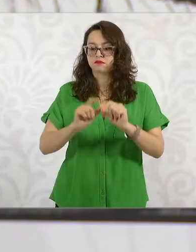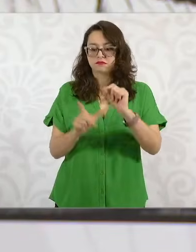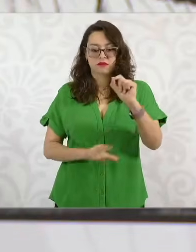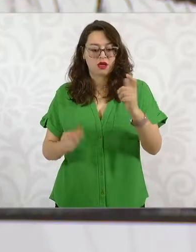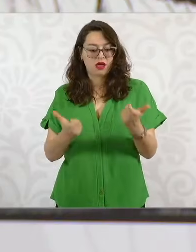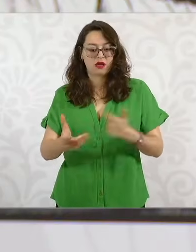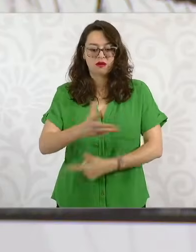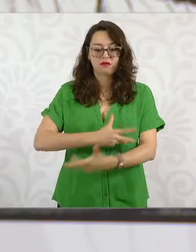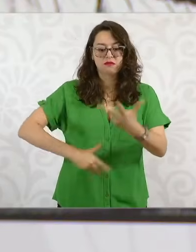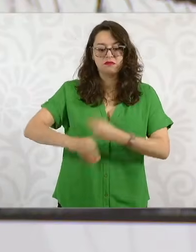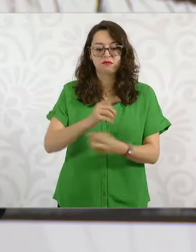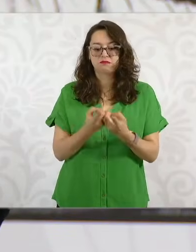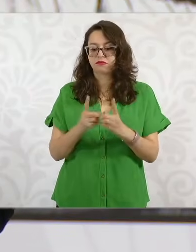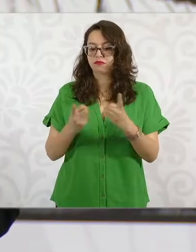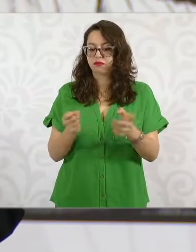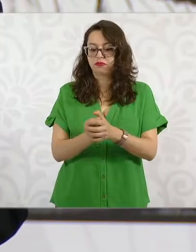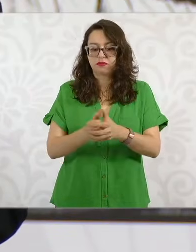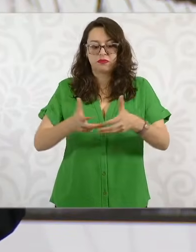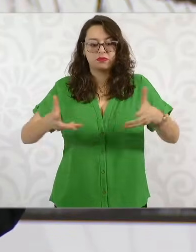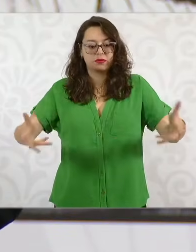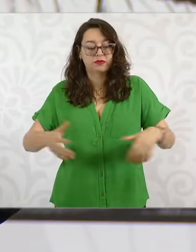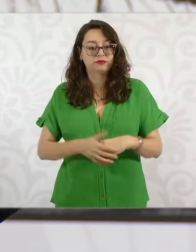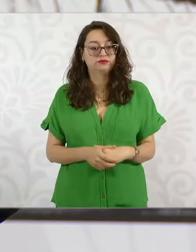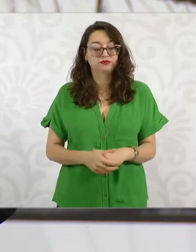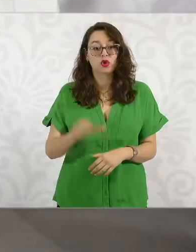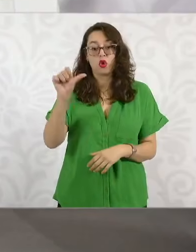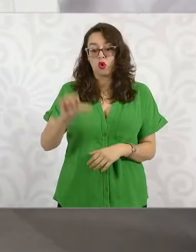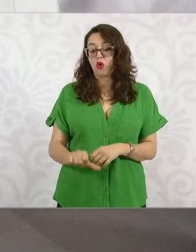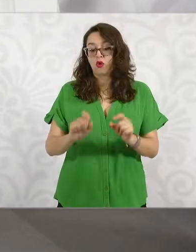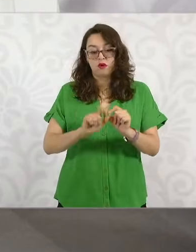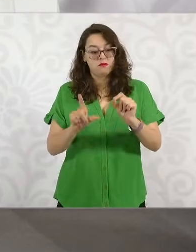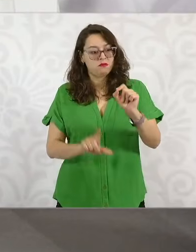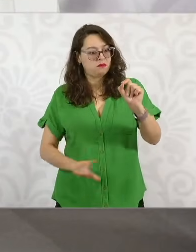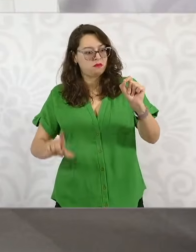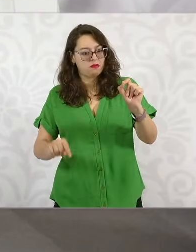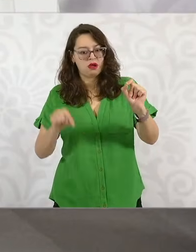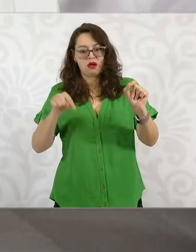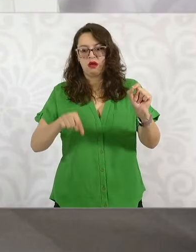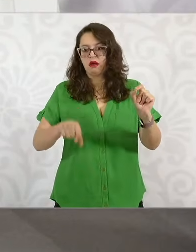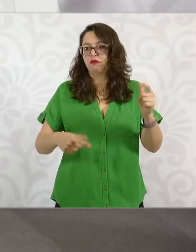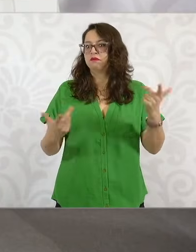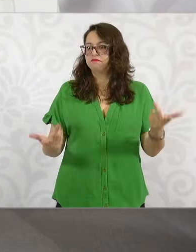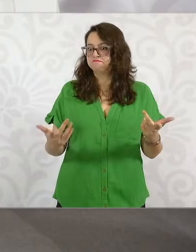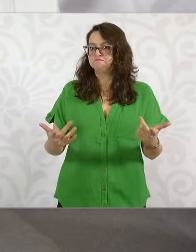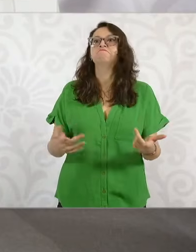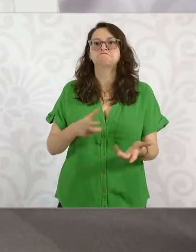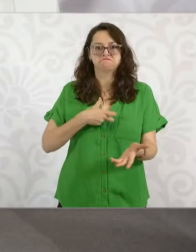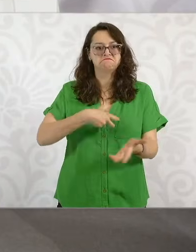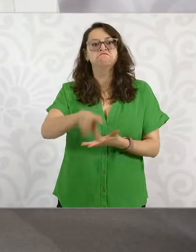Estamos convencidos que México vive hoy un momento propicio para invertir y crecer.